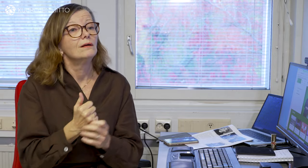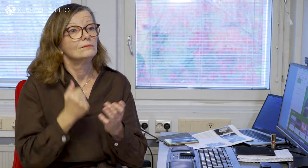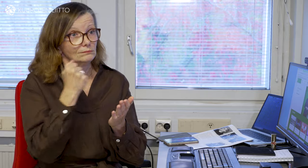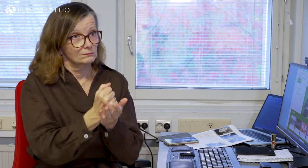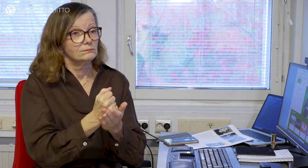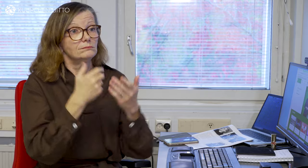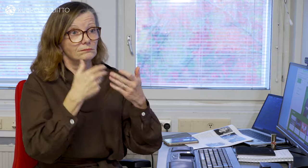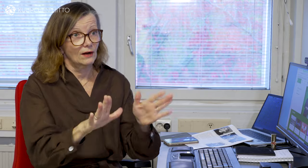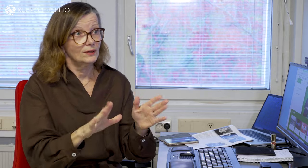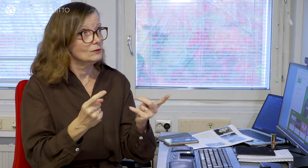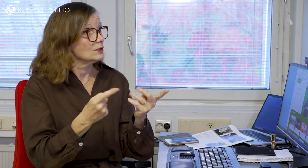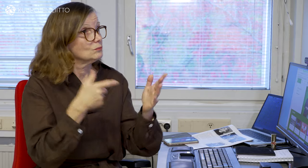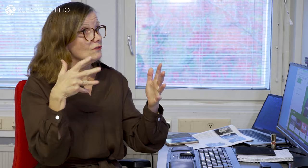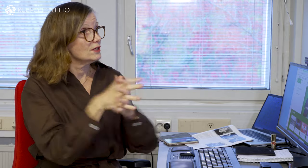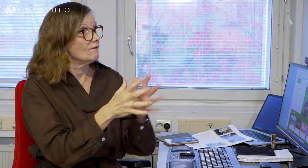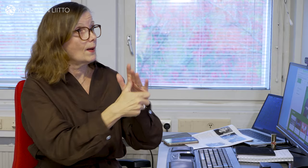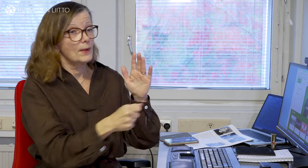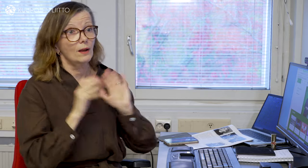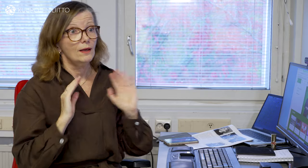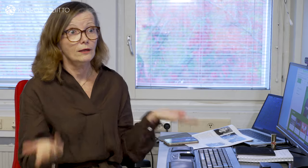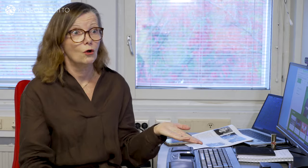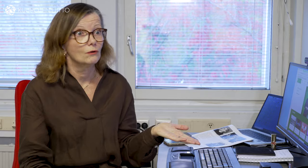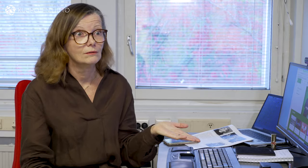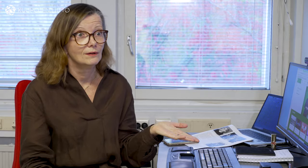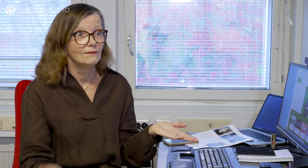Meillä ei ollut toiminnalle minkäänlaista mallia.